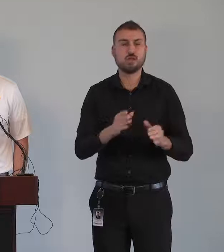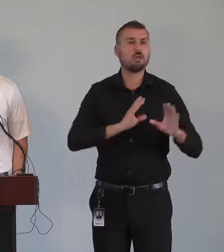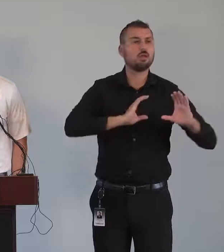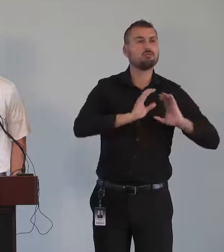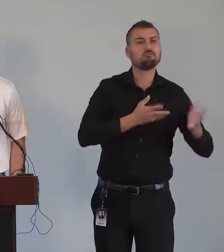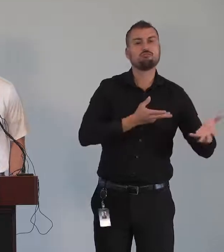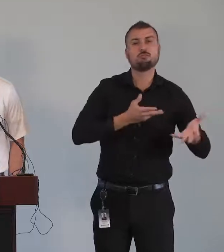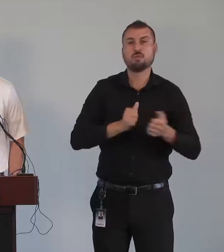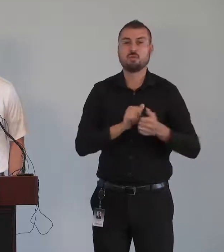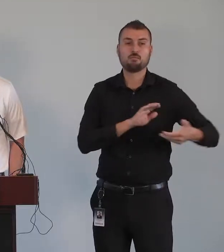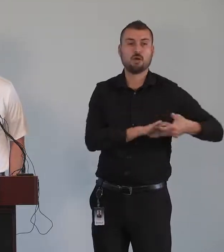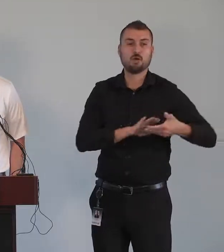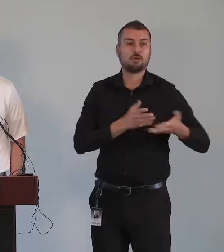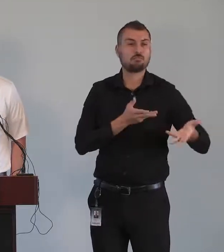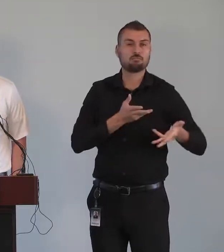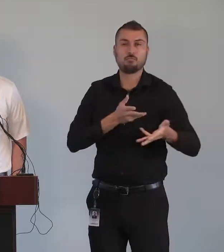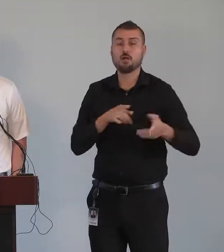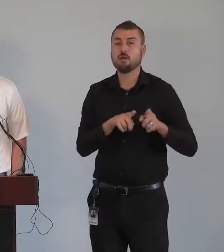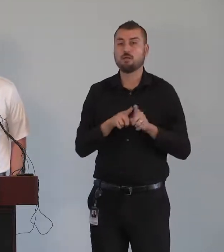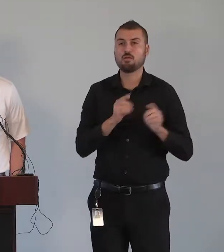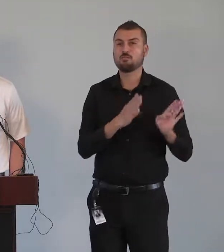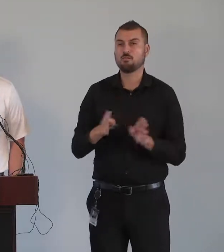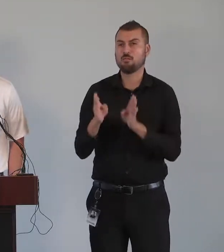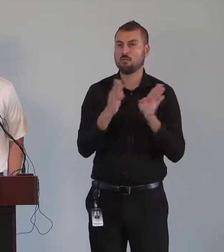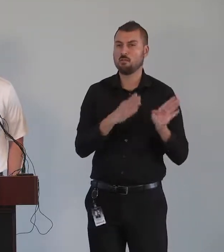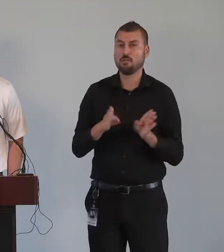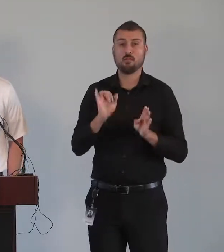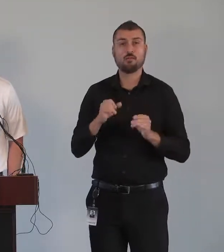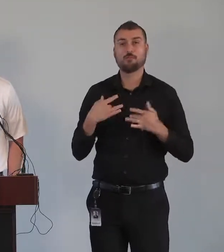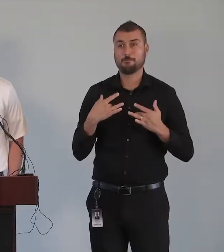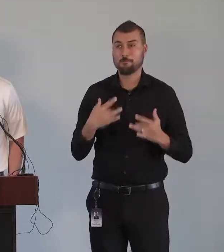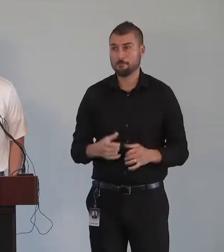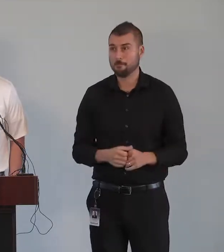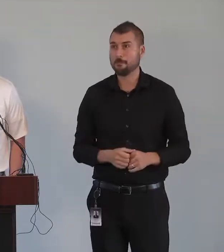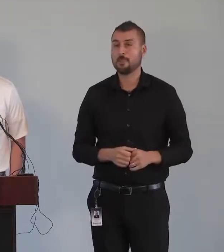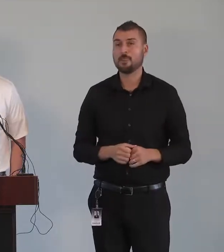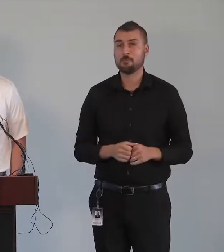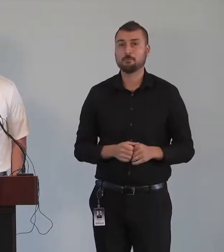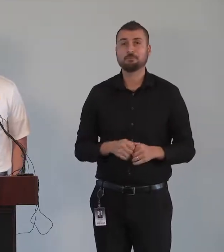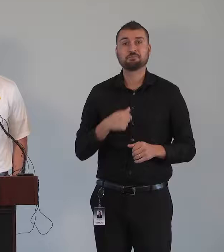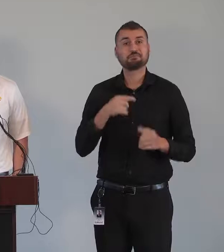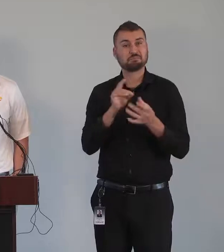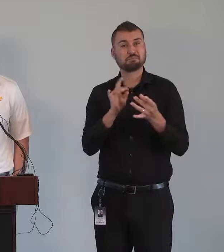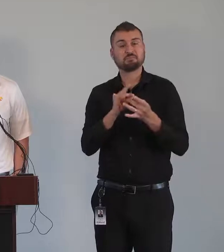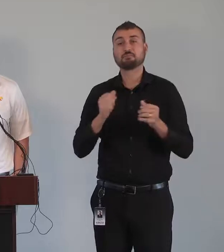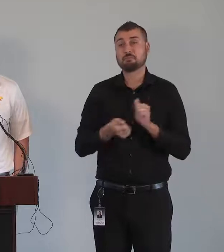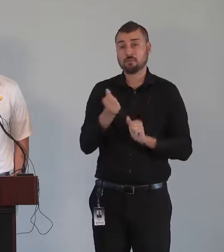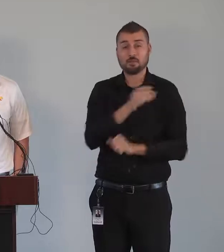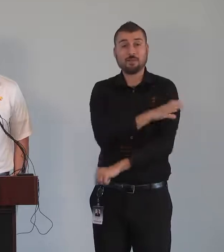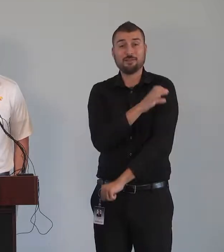con nuestros socios y planificando el evento. Diría que la mayoría de las clínicas operan desde